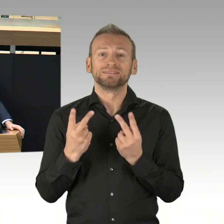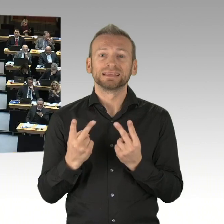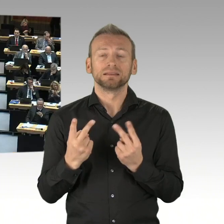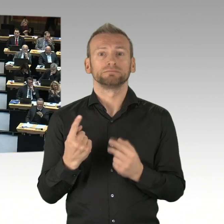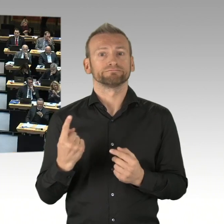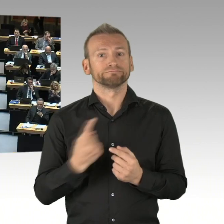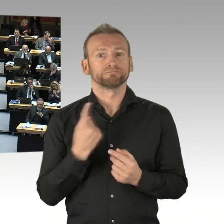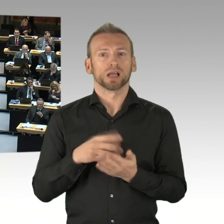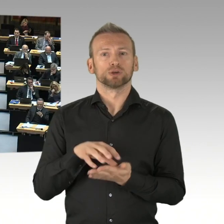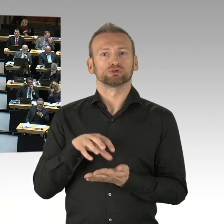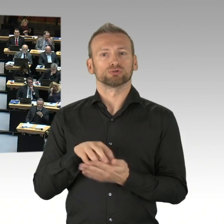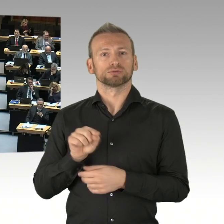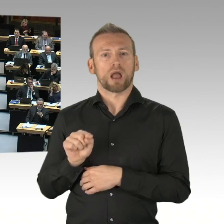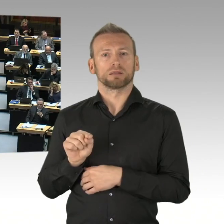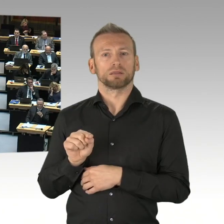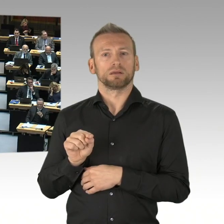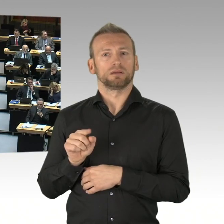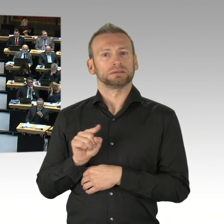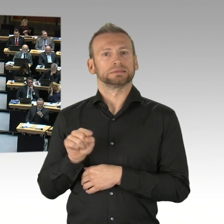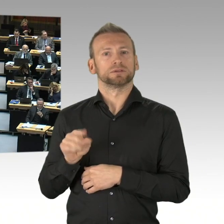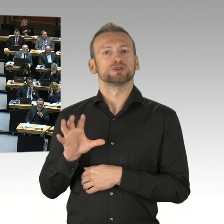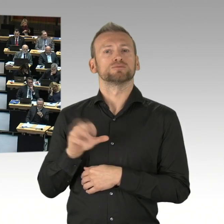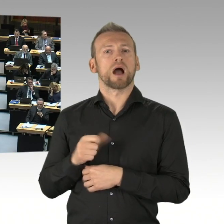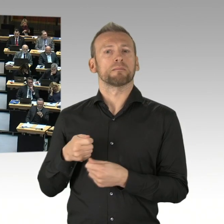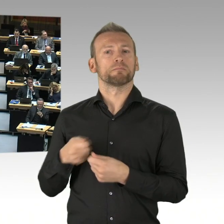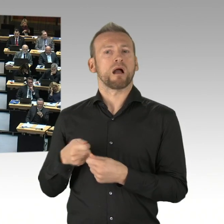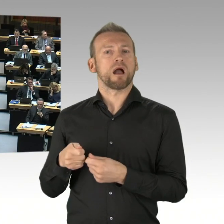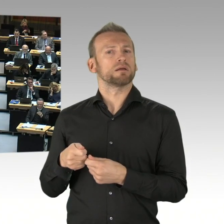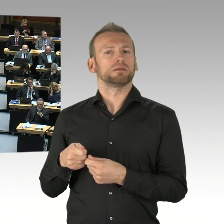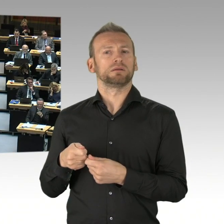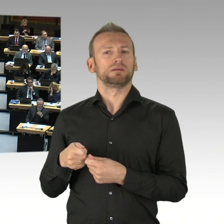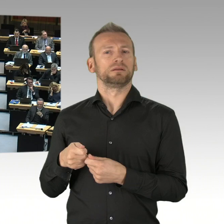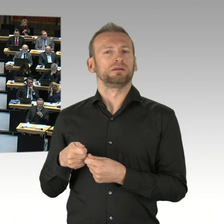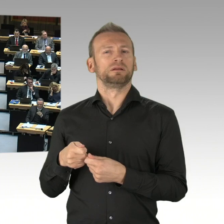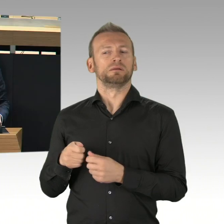Und ein ordentliches Maßnahmenpaket, das haben wir Ihnen vorgeschlagen.